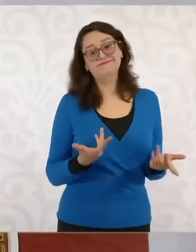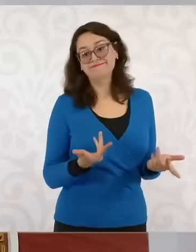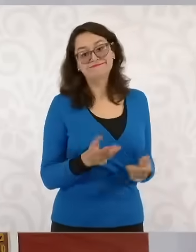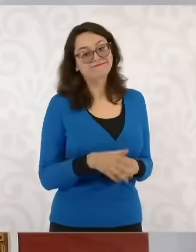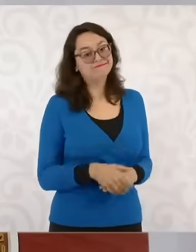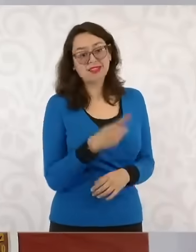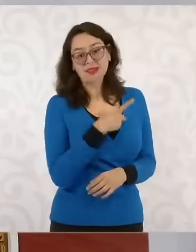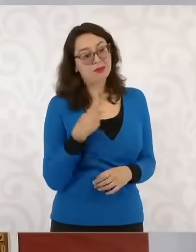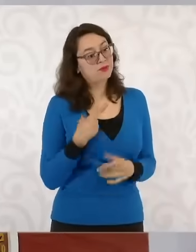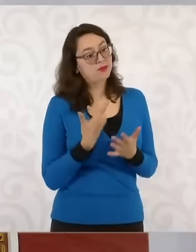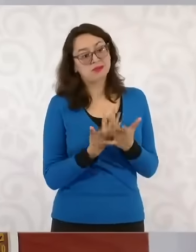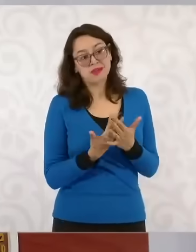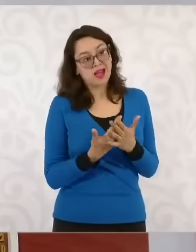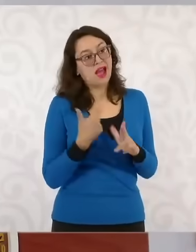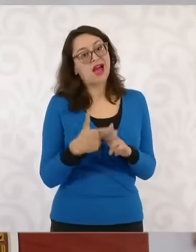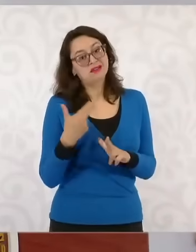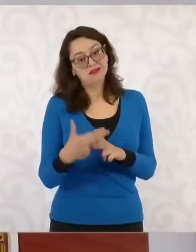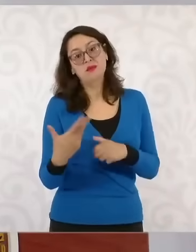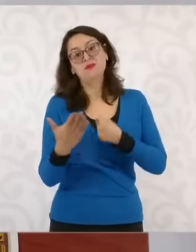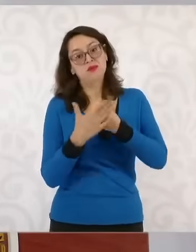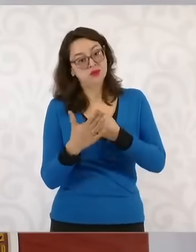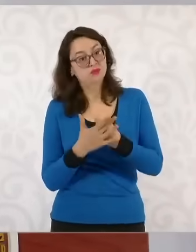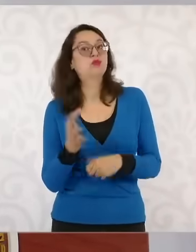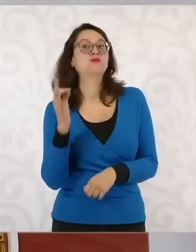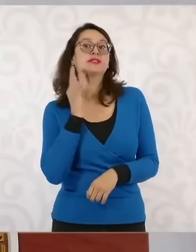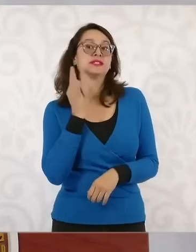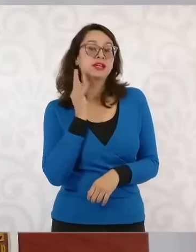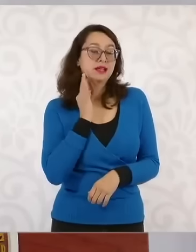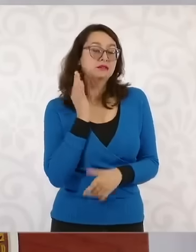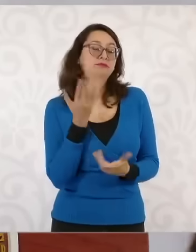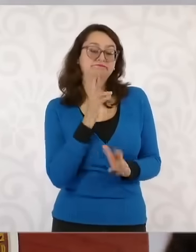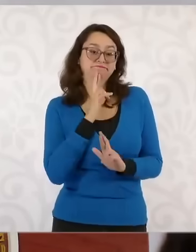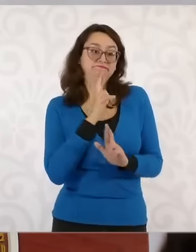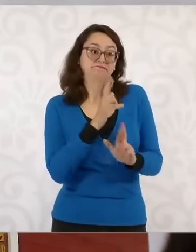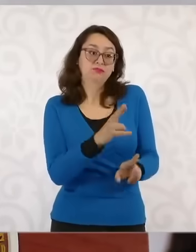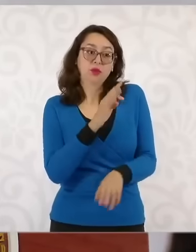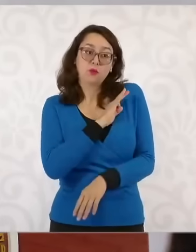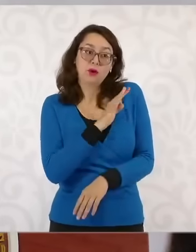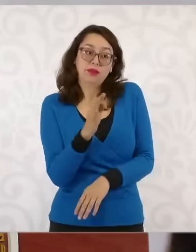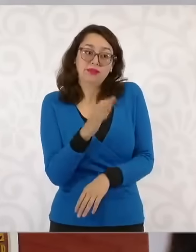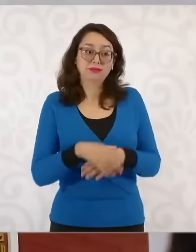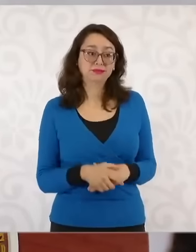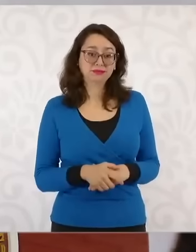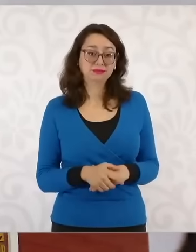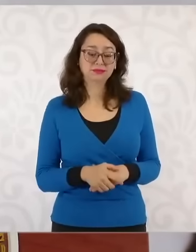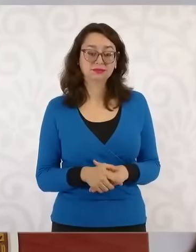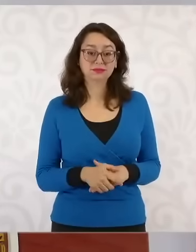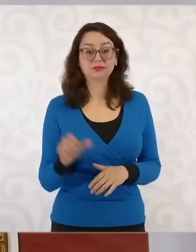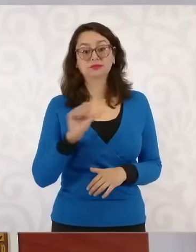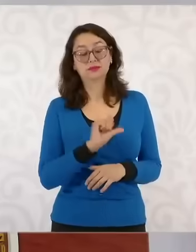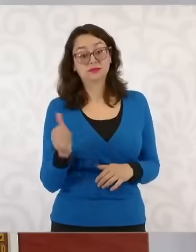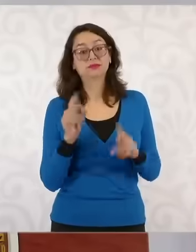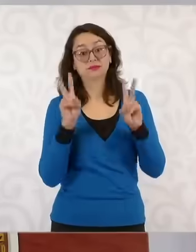lo informaría quien vaya a llegar a la fiscalía. Otro tema que nos importa mucho, que todavía es un